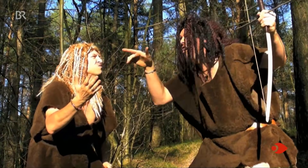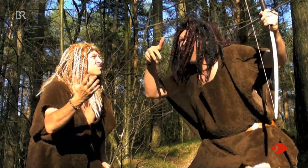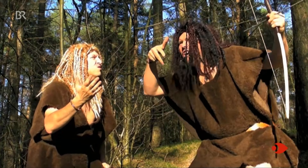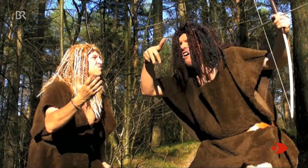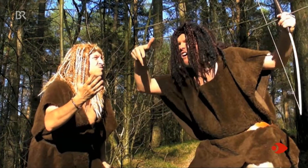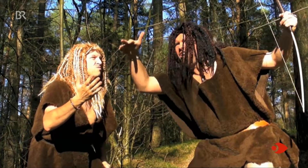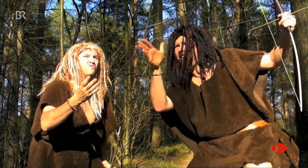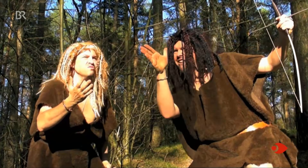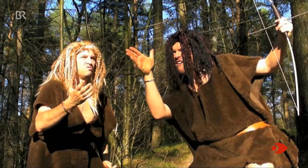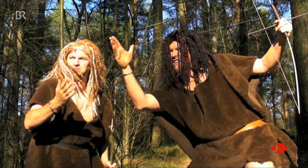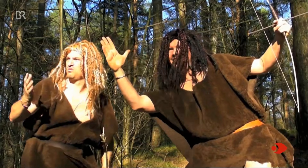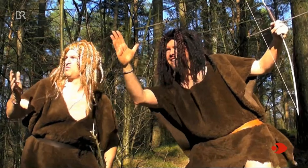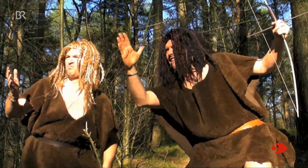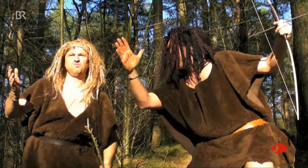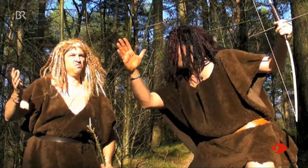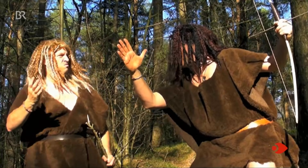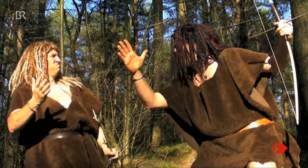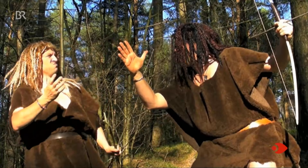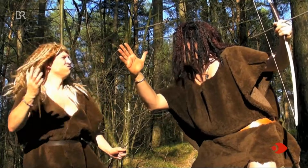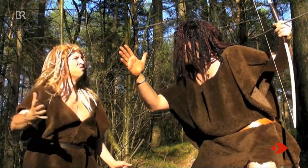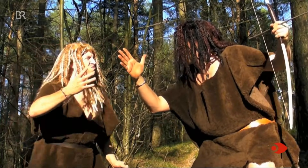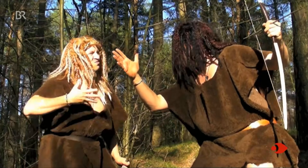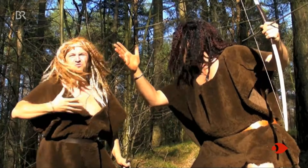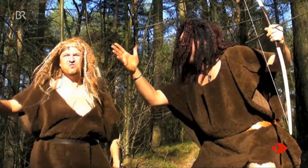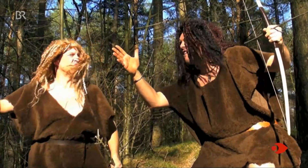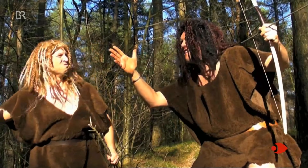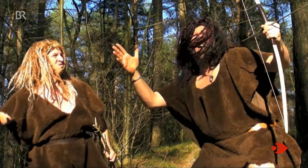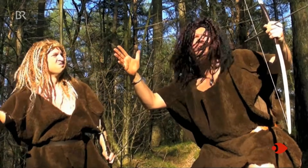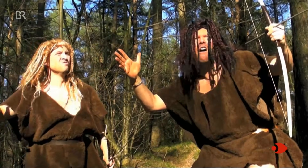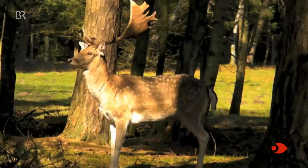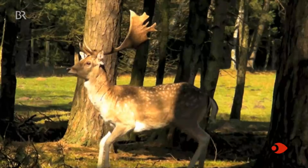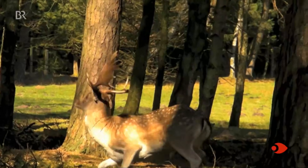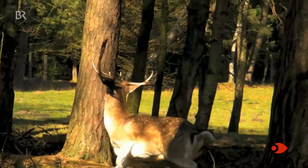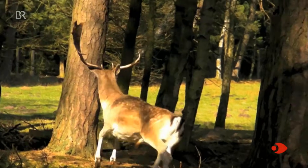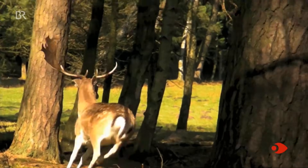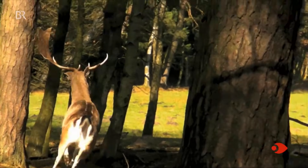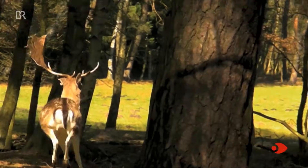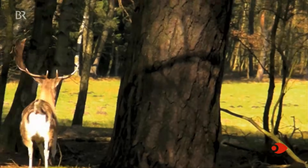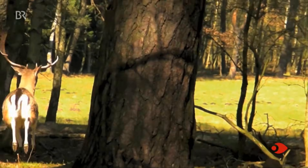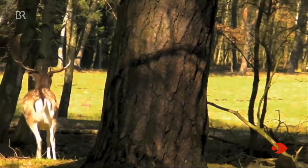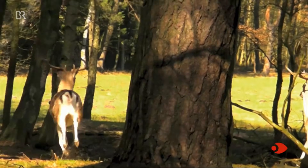Schleich dich von dort drüben an und scheuche ihn rüber. Ich versteh dich nicht.